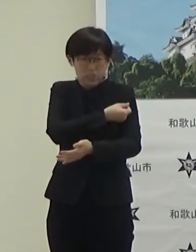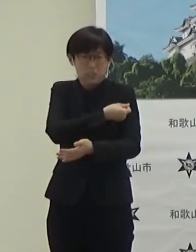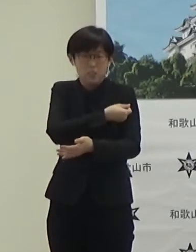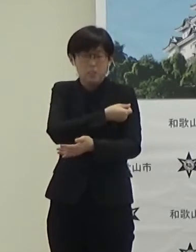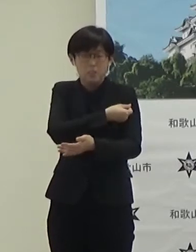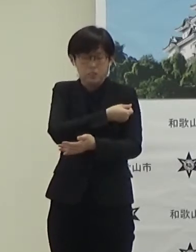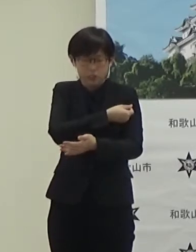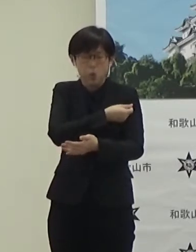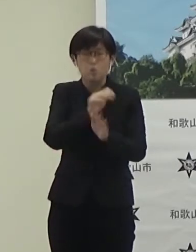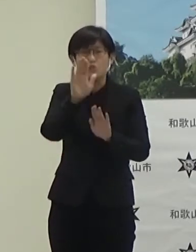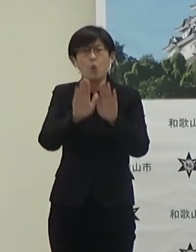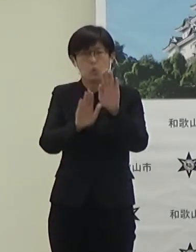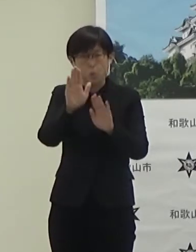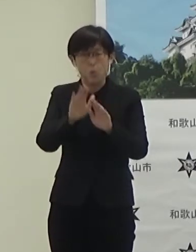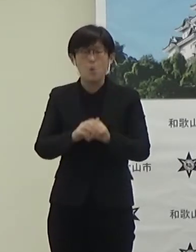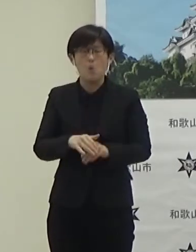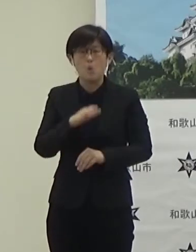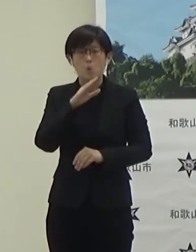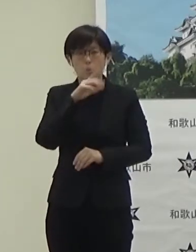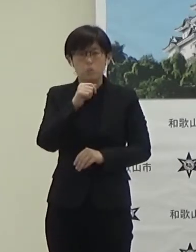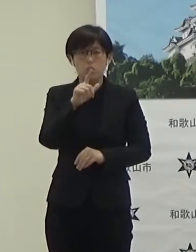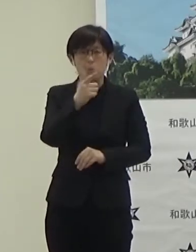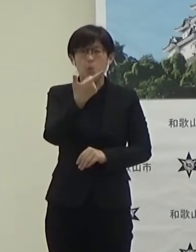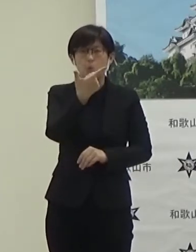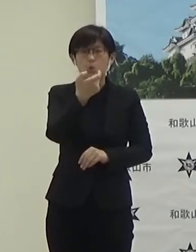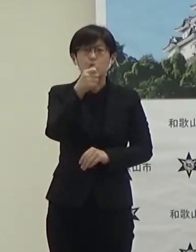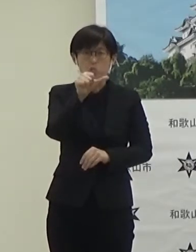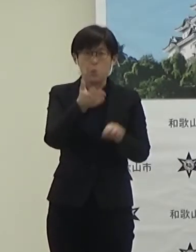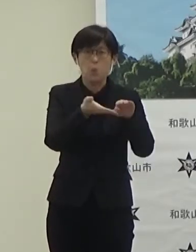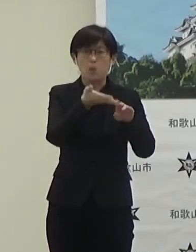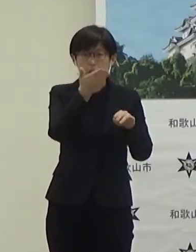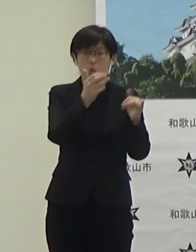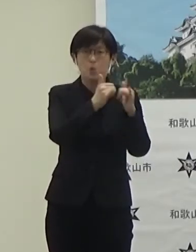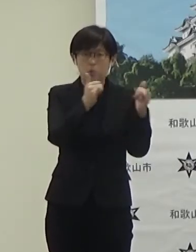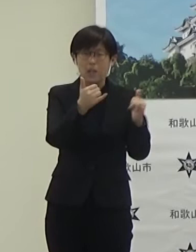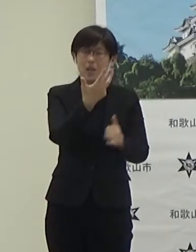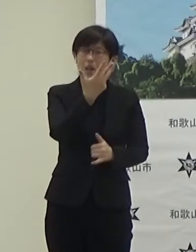65歳以上は大体和歌山市で83.1%